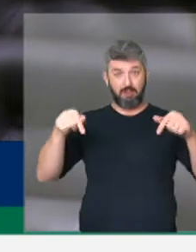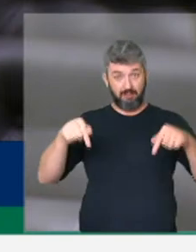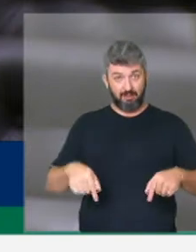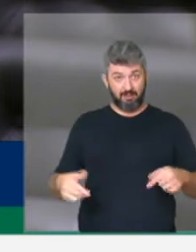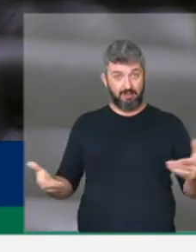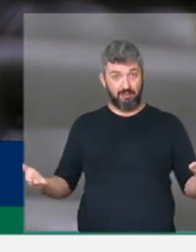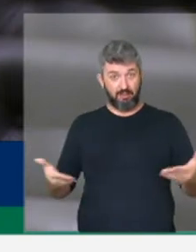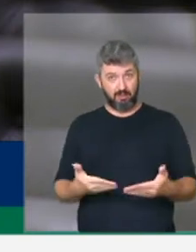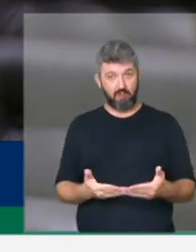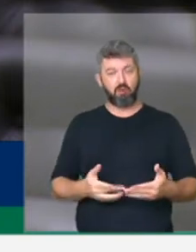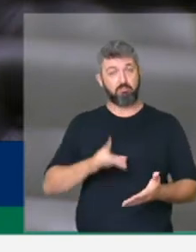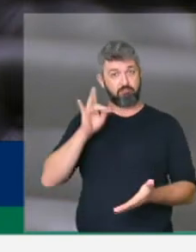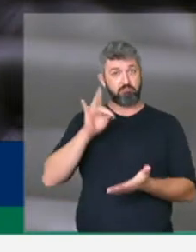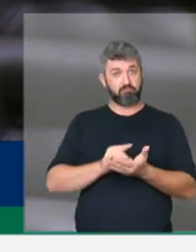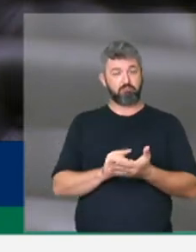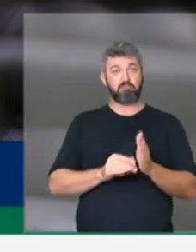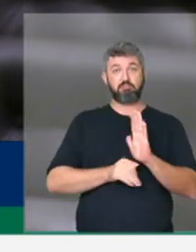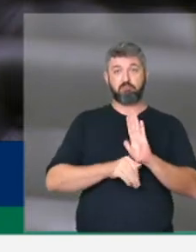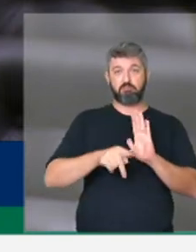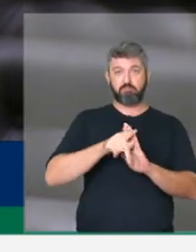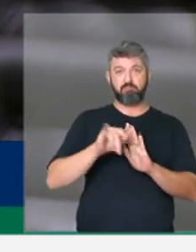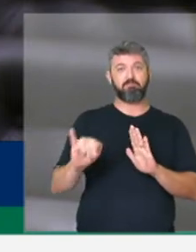ATÉ ENTENDER QUAL QUE É A GOVERNANÇA DESSE FUNDO. COMO É QUE EMPRESTA DINHEIRO DESSE